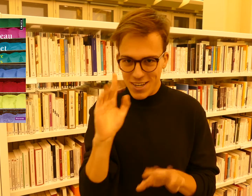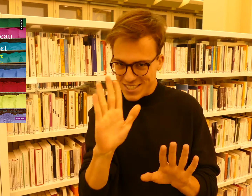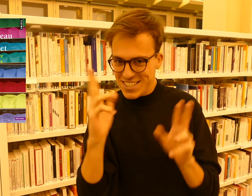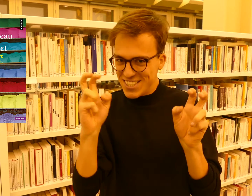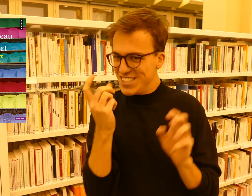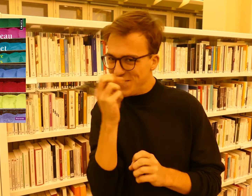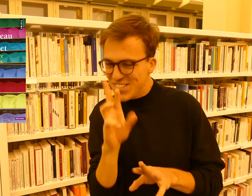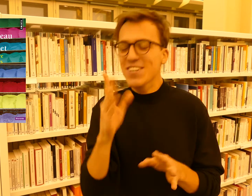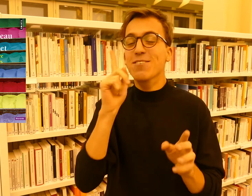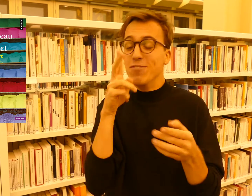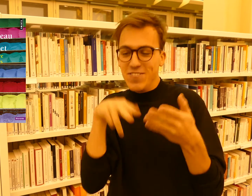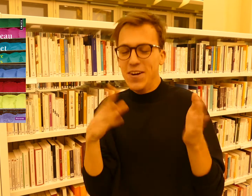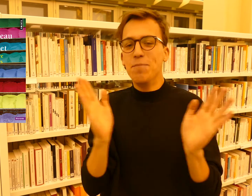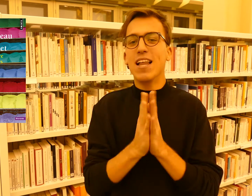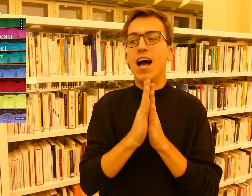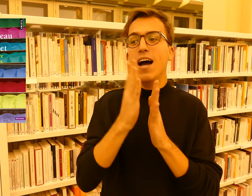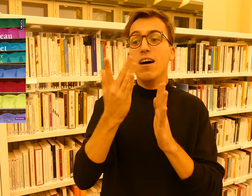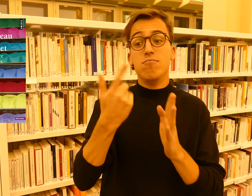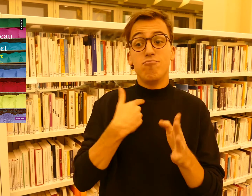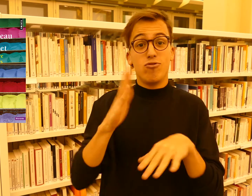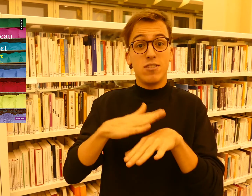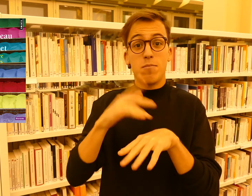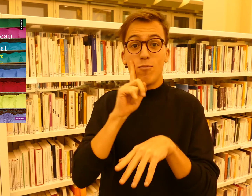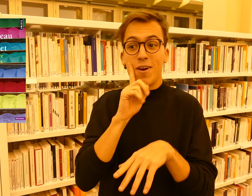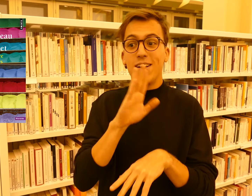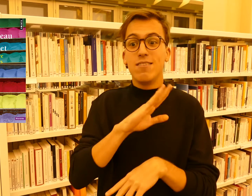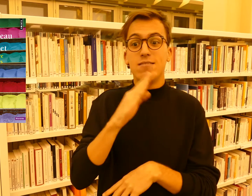Je crois que cela s'écrit comme ça, je ne suis pas tout à fait sûr, à vérifier ! Pourquoi je vous le conseille ?